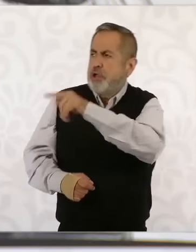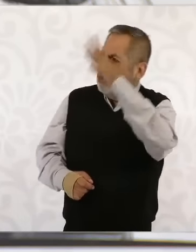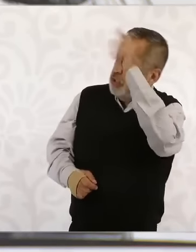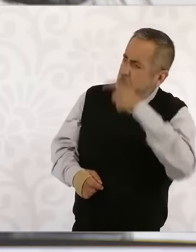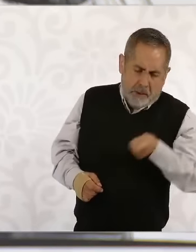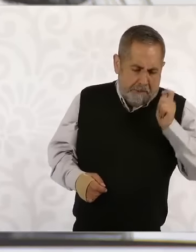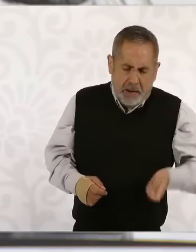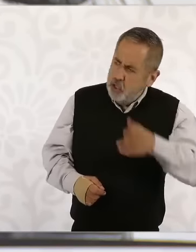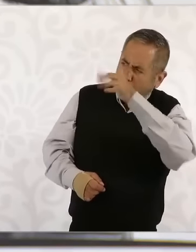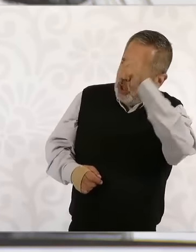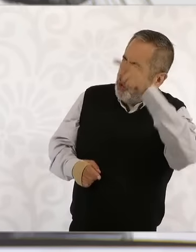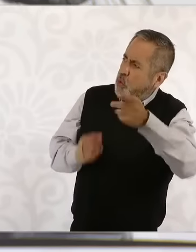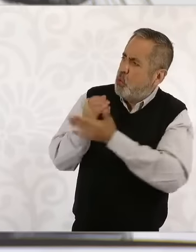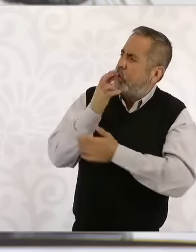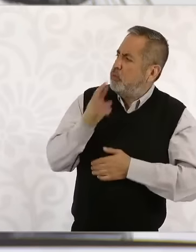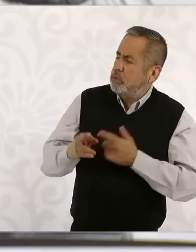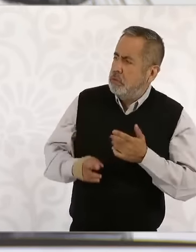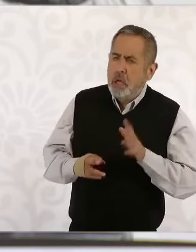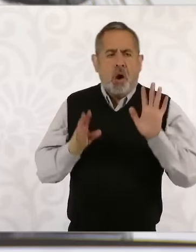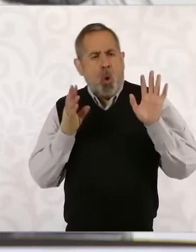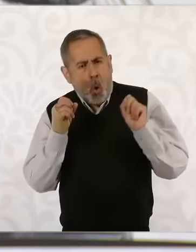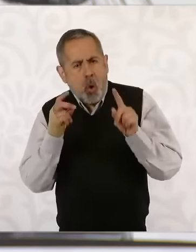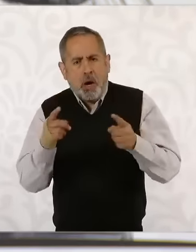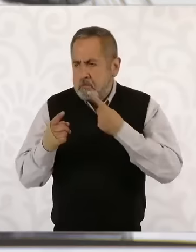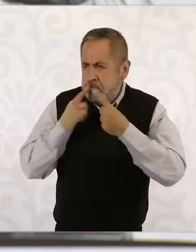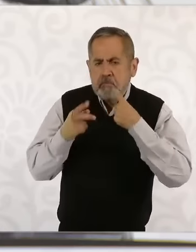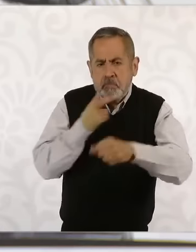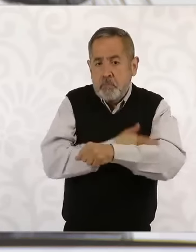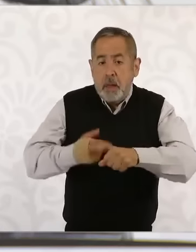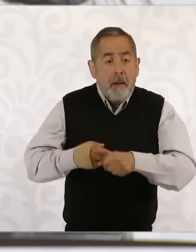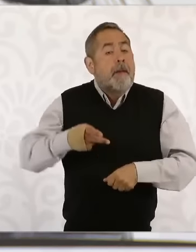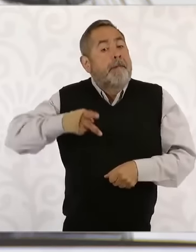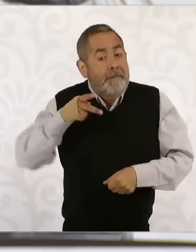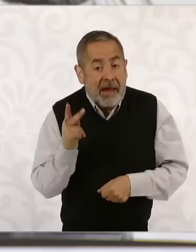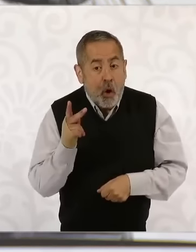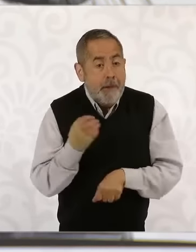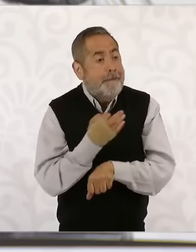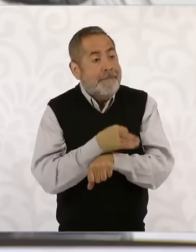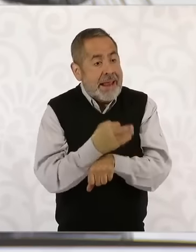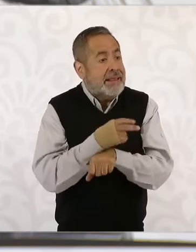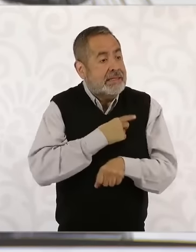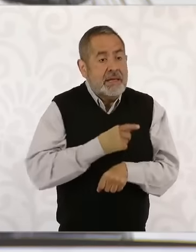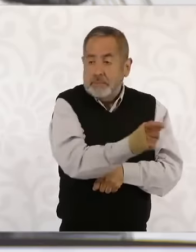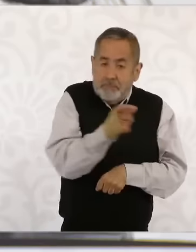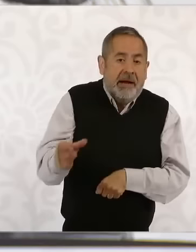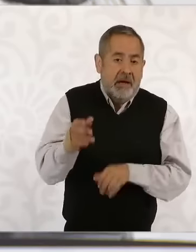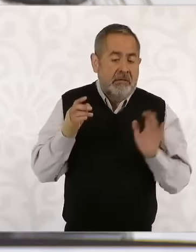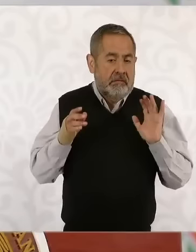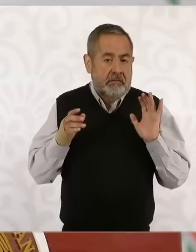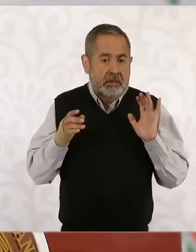Al final del procedimiento podrán hacer valer todas las defensas que quieran y si se equivocó la